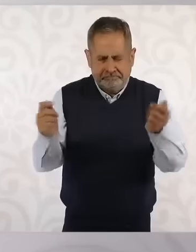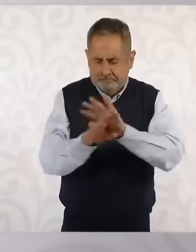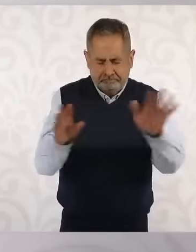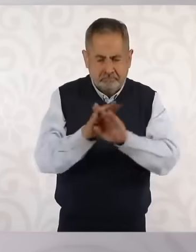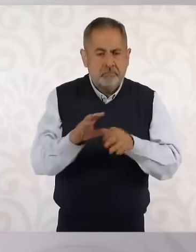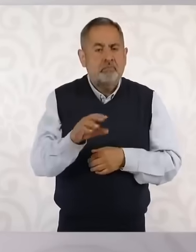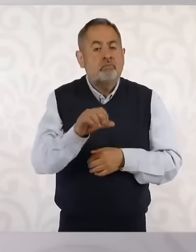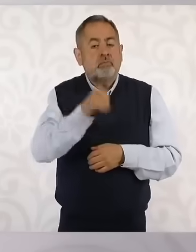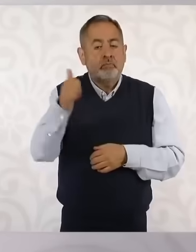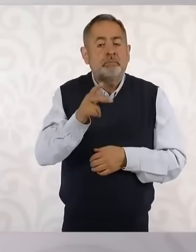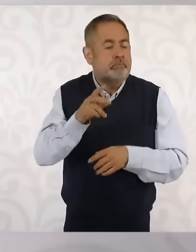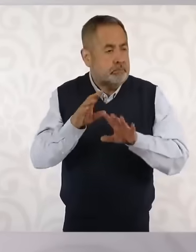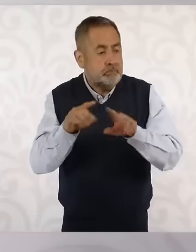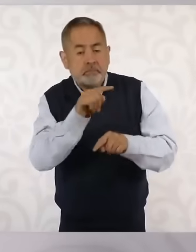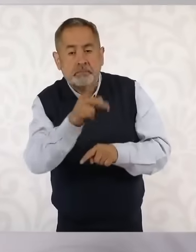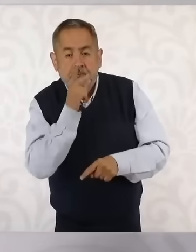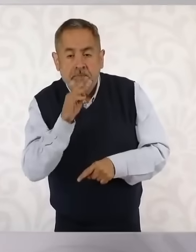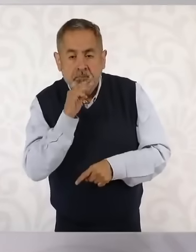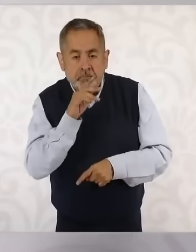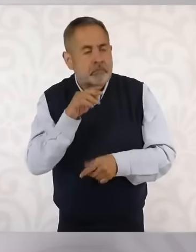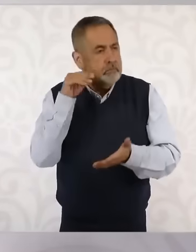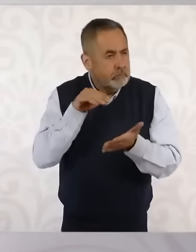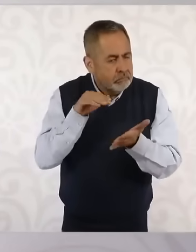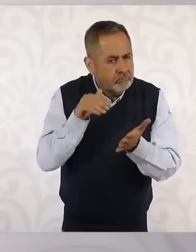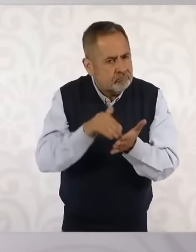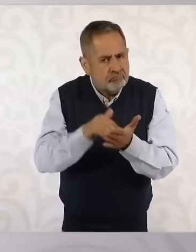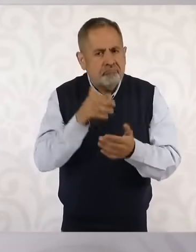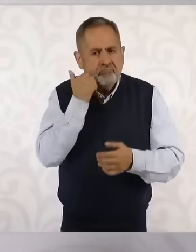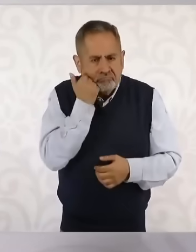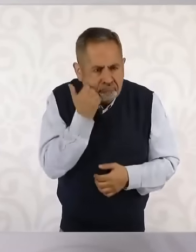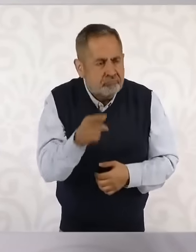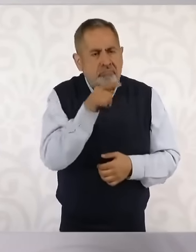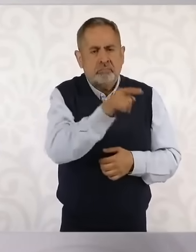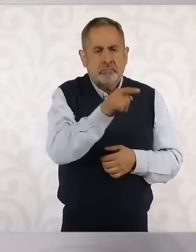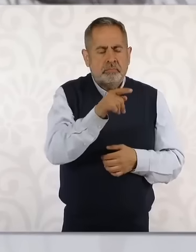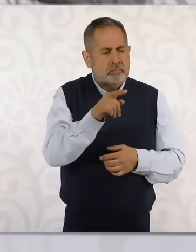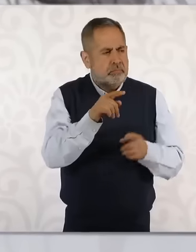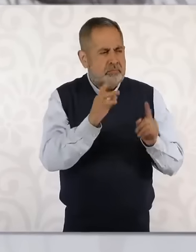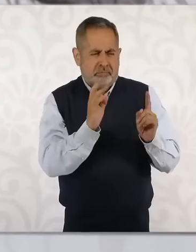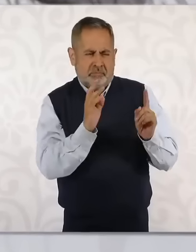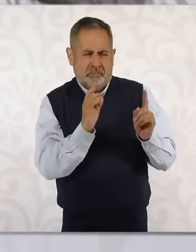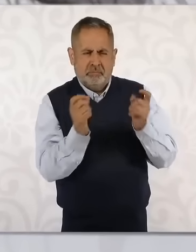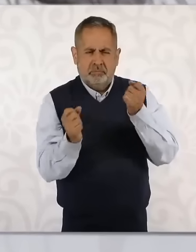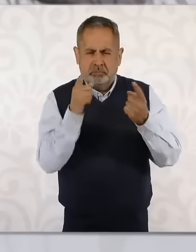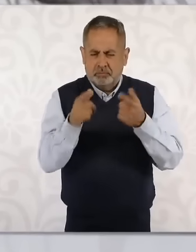Algunos padres y madres han estado insistiendo que algunas de las personas que participaron en el G